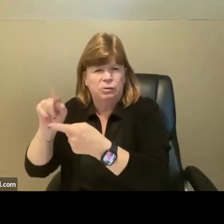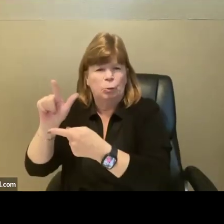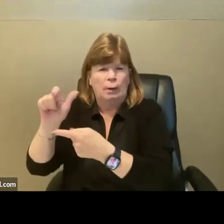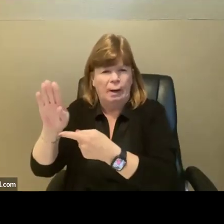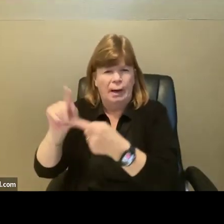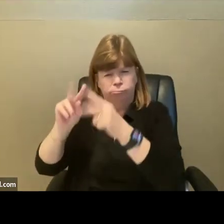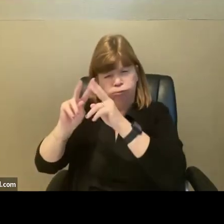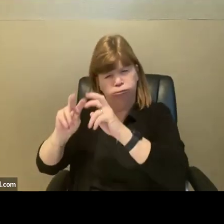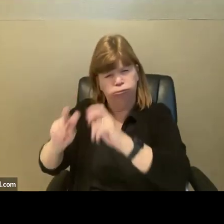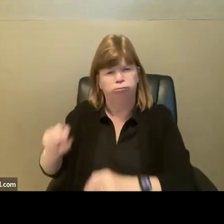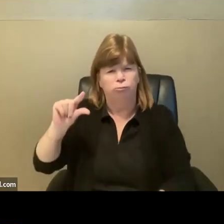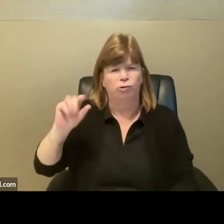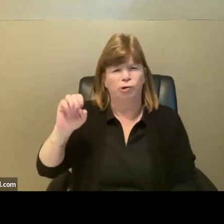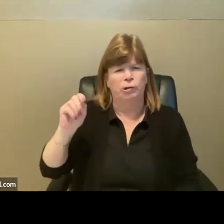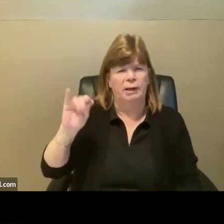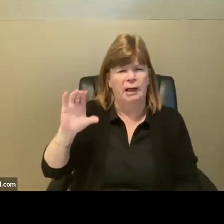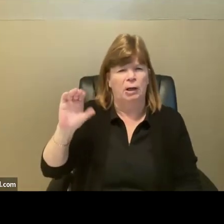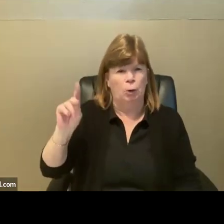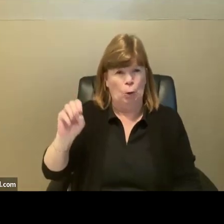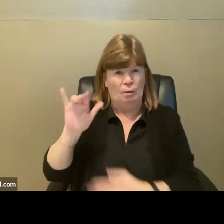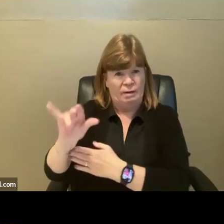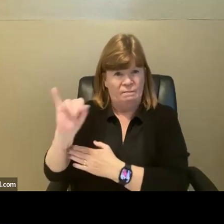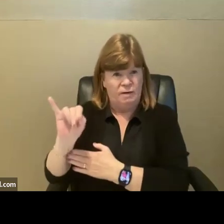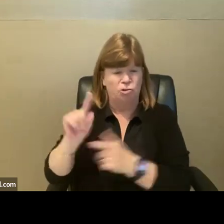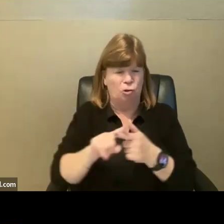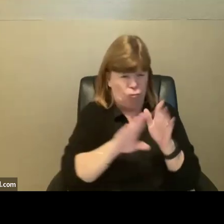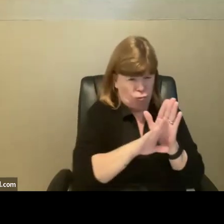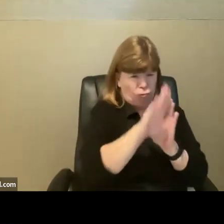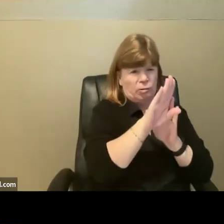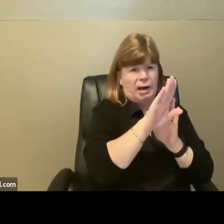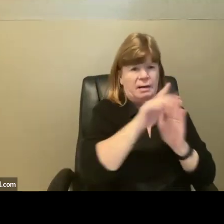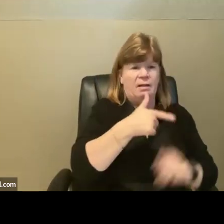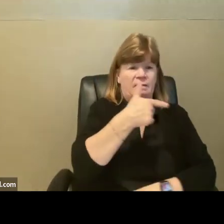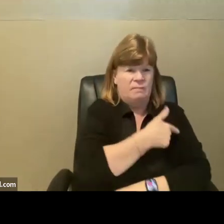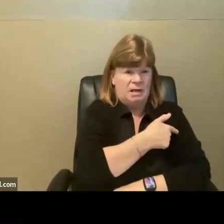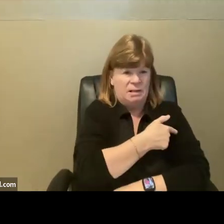genético de esta infección en particular, crearía la vacuna y luego